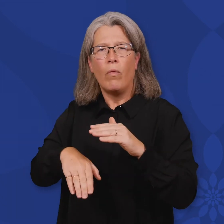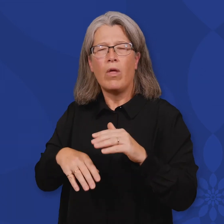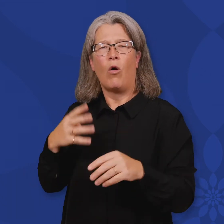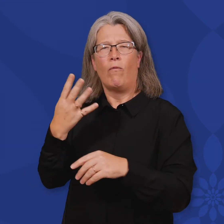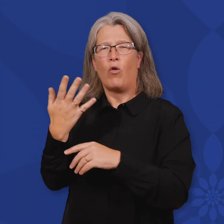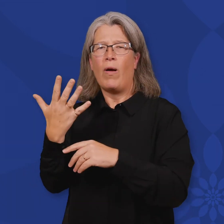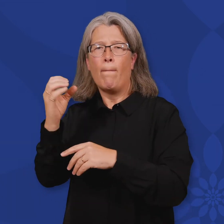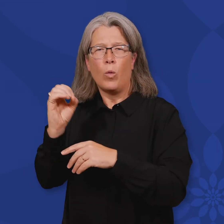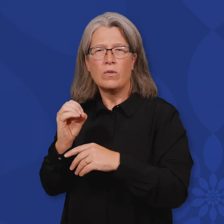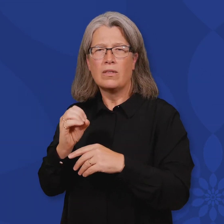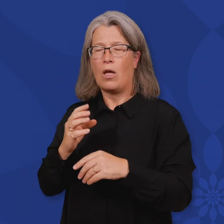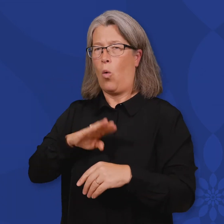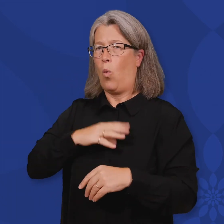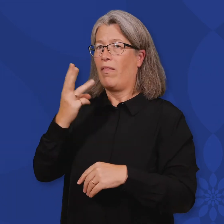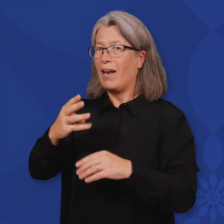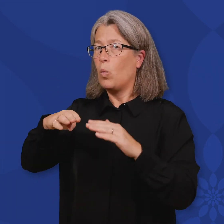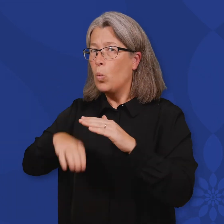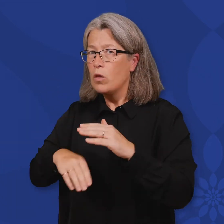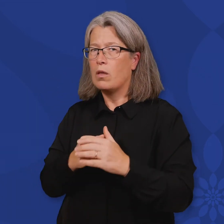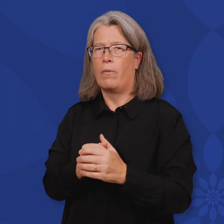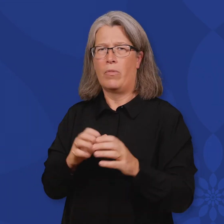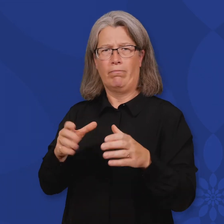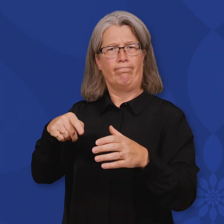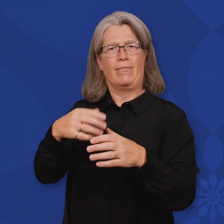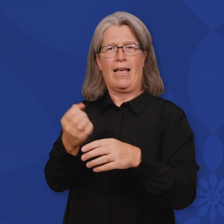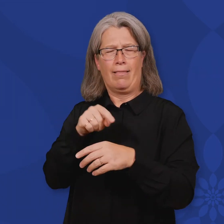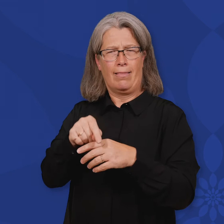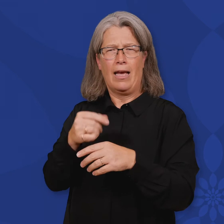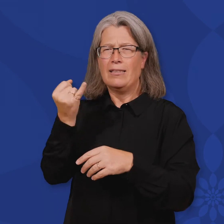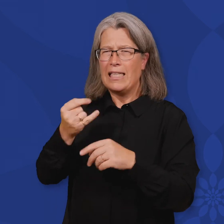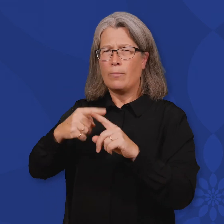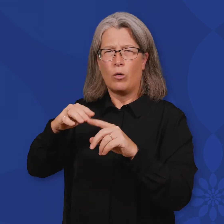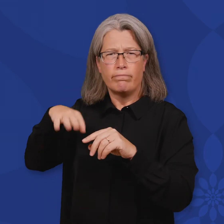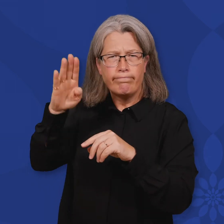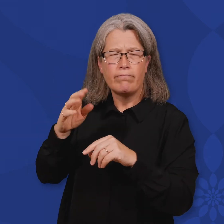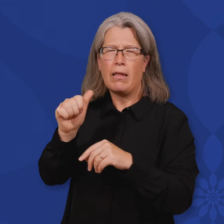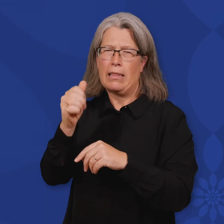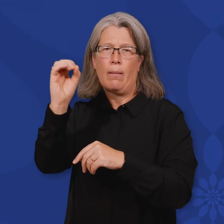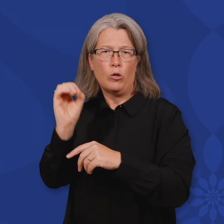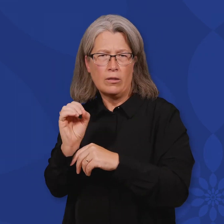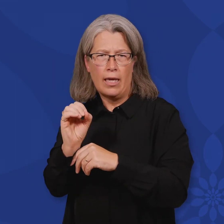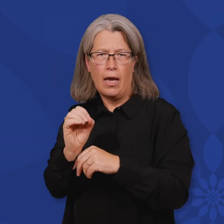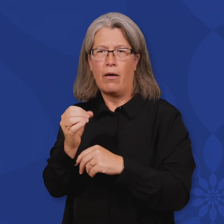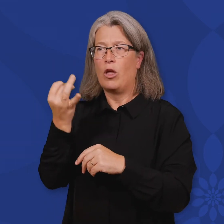ca 45 procent personer under 30 år. Andelen personer över 60 år bland de konstaterade fallen var cirka 9 procent, -